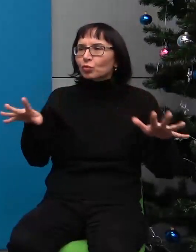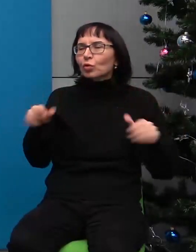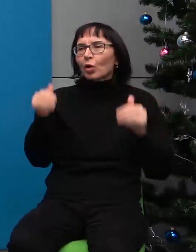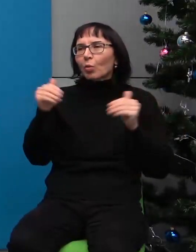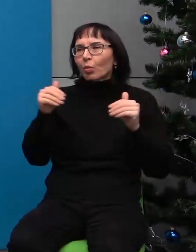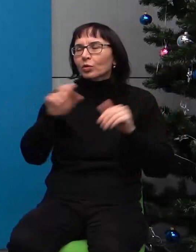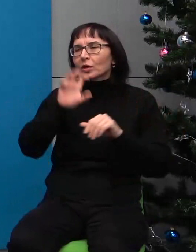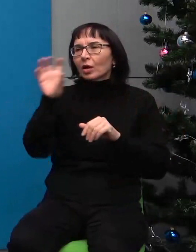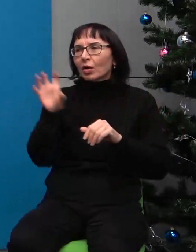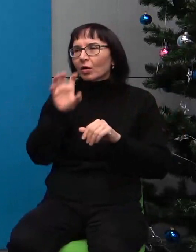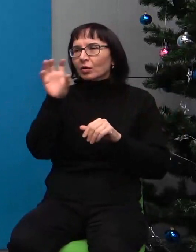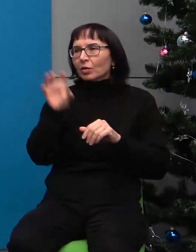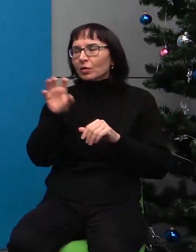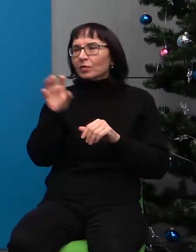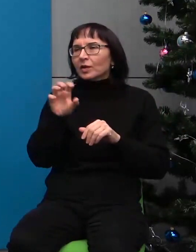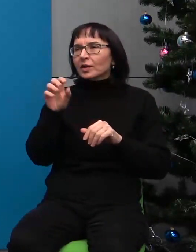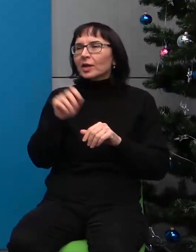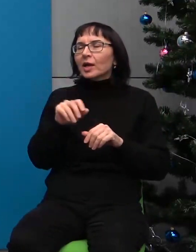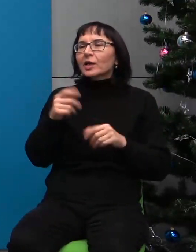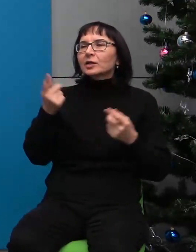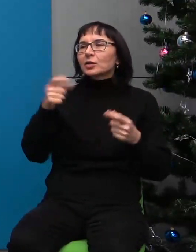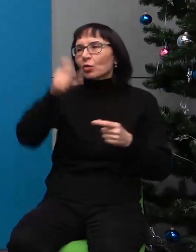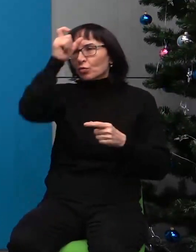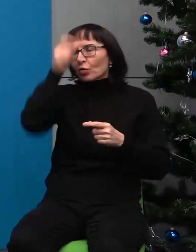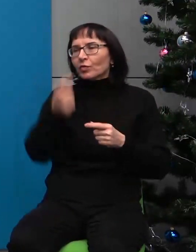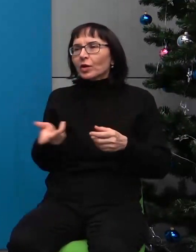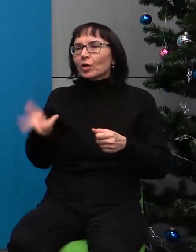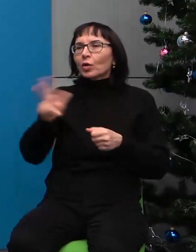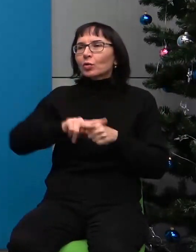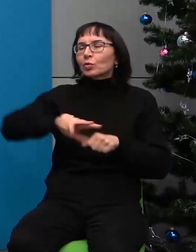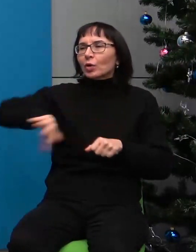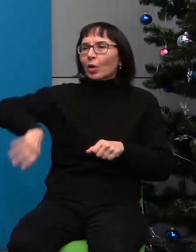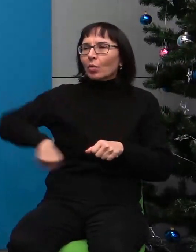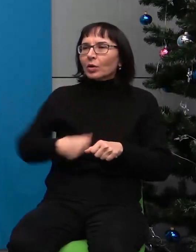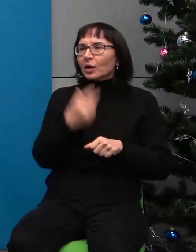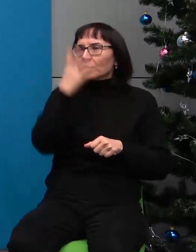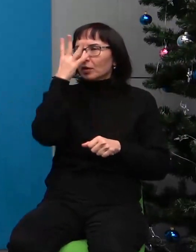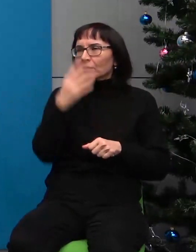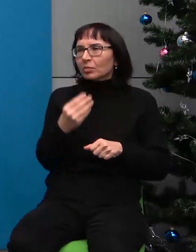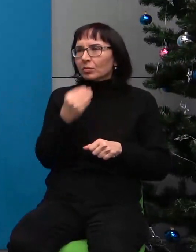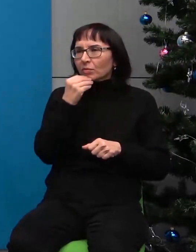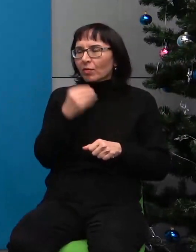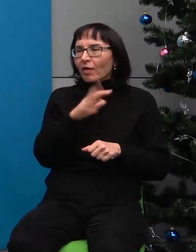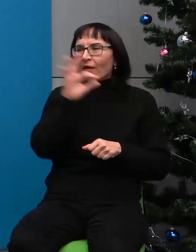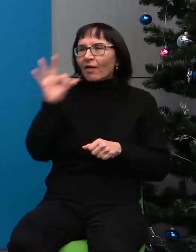w której przychodzi pewien człowiek i rekwiruje te obrazy. W napisach końcowych jest popisane jako Feliksa Landau.